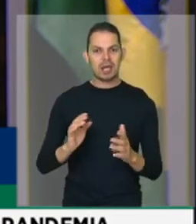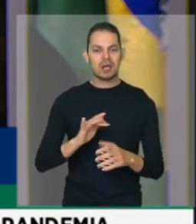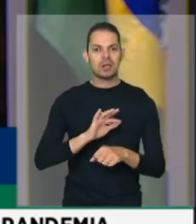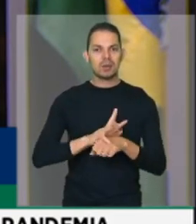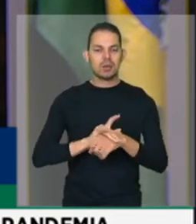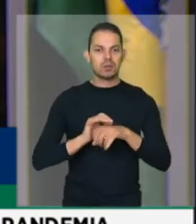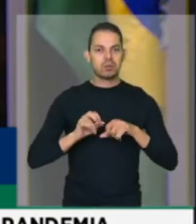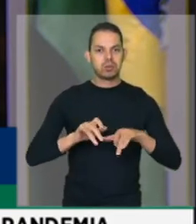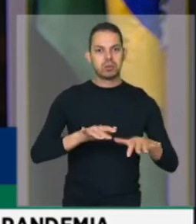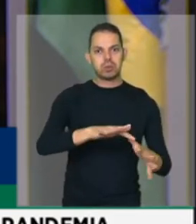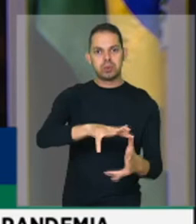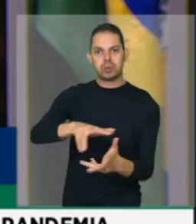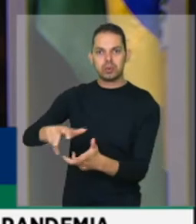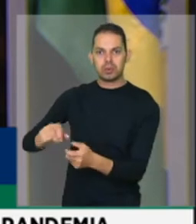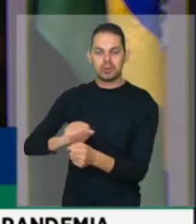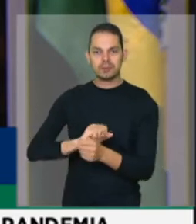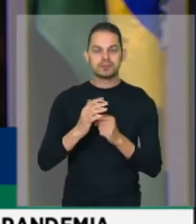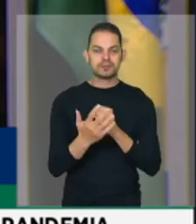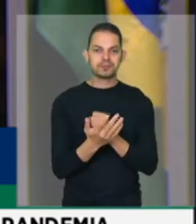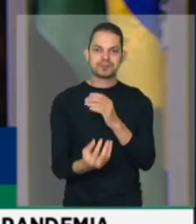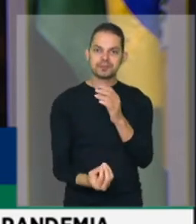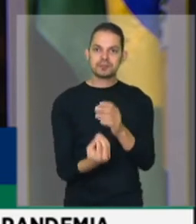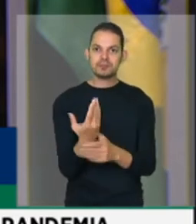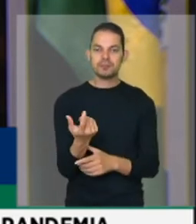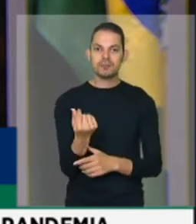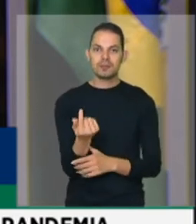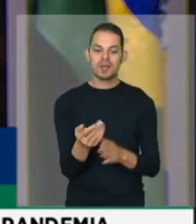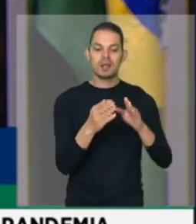DURANTE A PANDEMIA DA COVID-19 INSTITUI UMA INDENIZAÇÃO PARA EMPRESAS DO SETOR DE EVENTOS QUE TIVERAM PREJUÍ